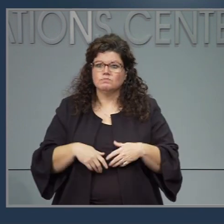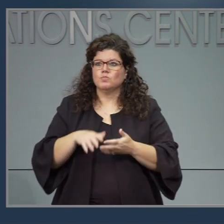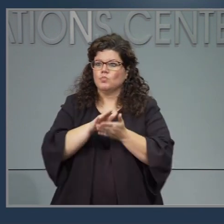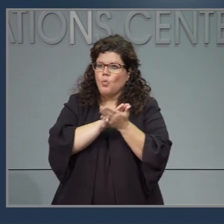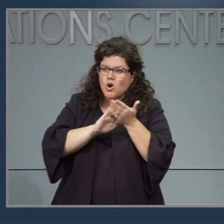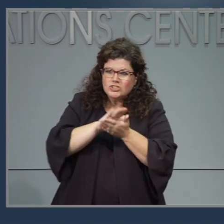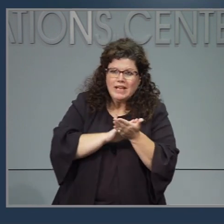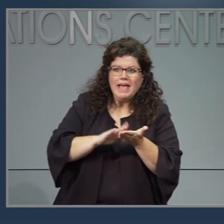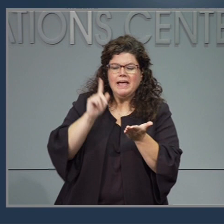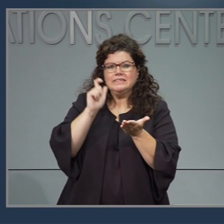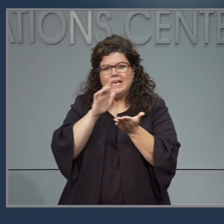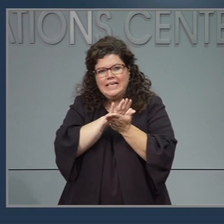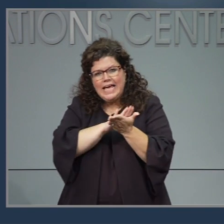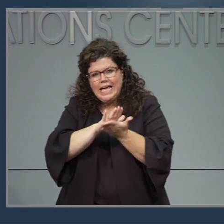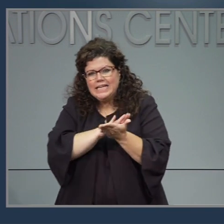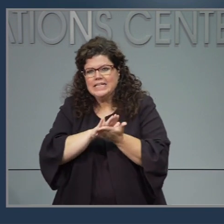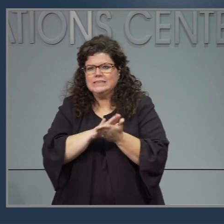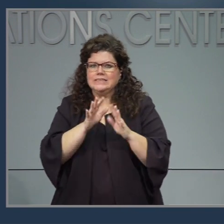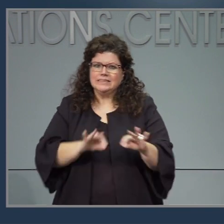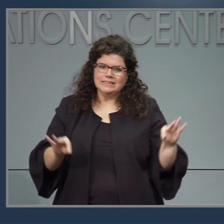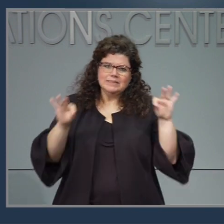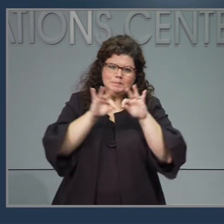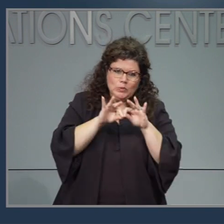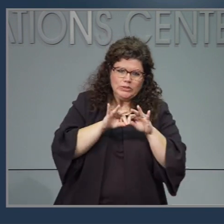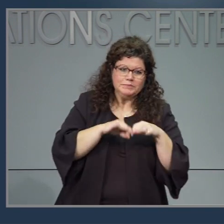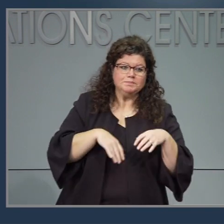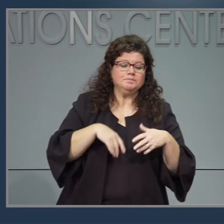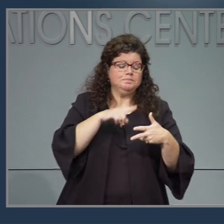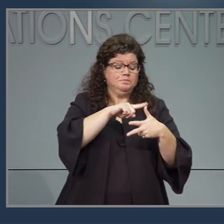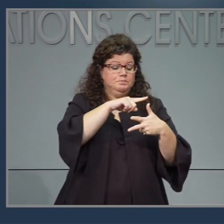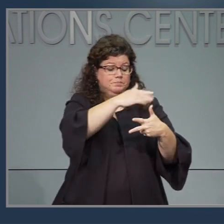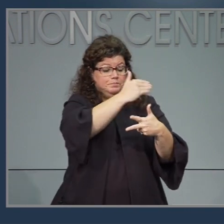frecuentemente con agua y jabón o usar antibacterial lo segundo